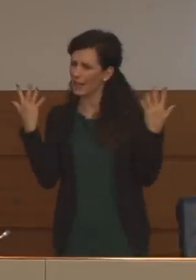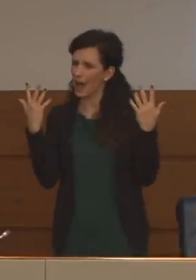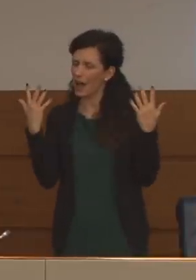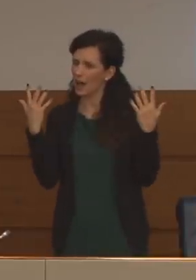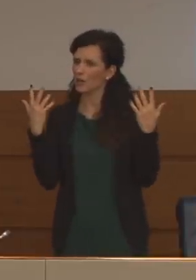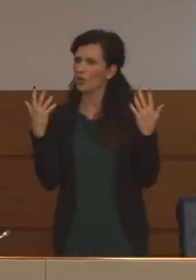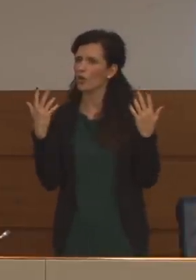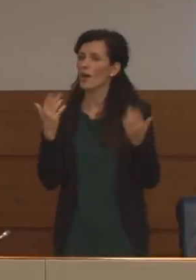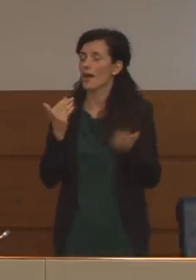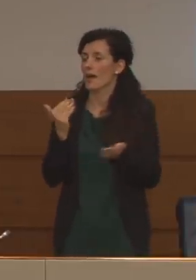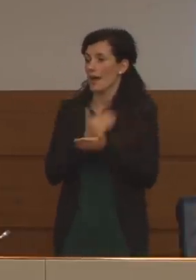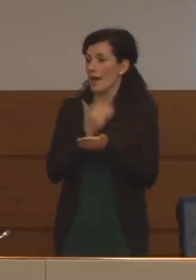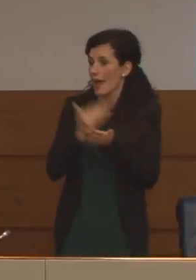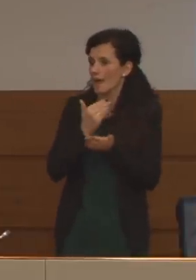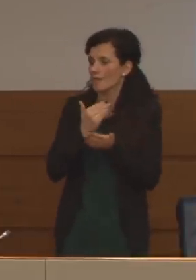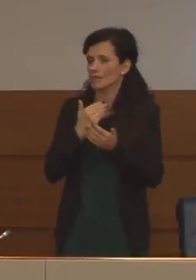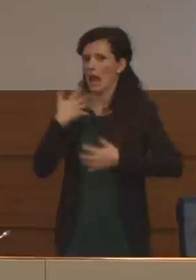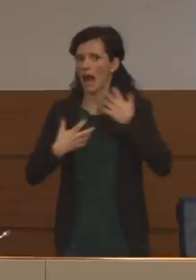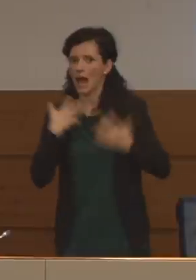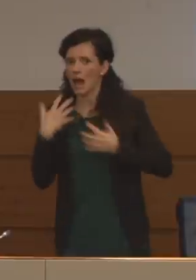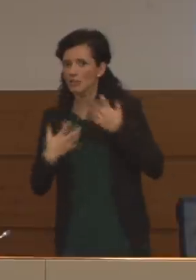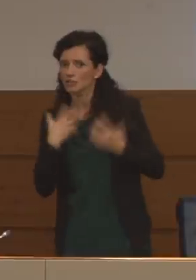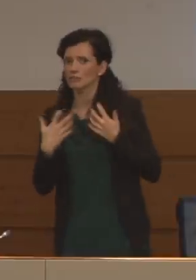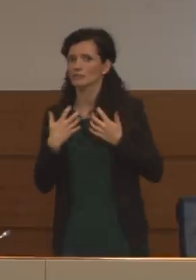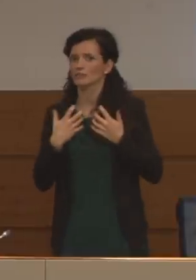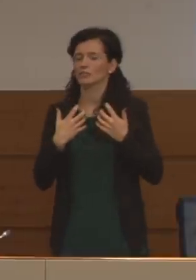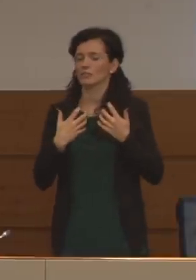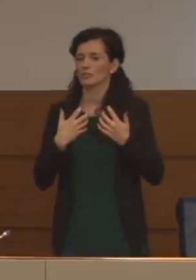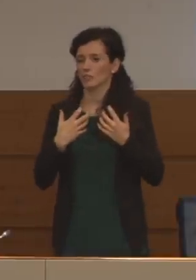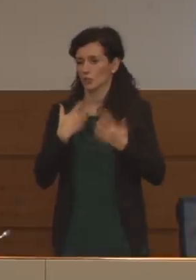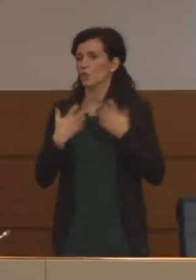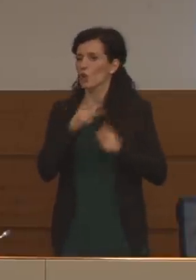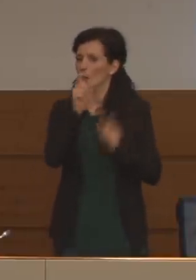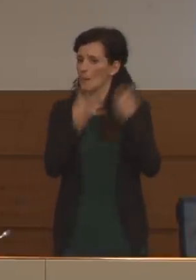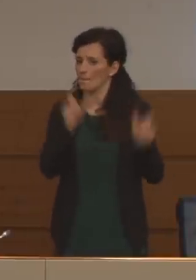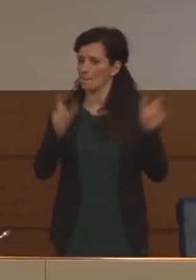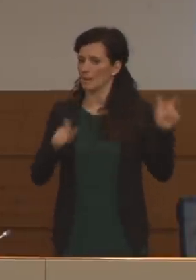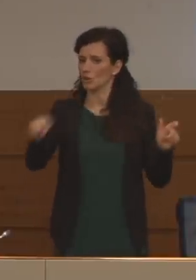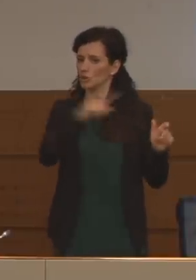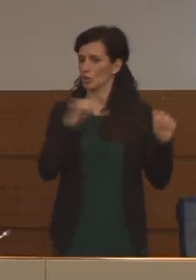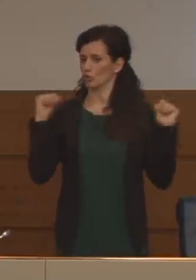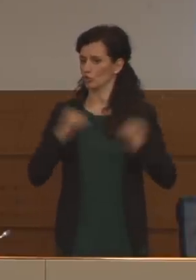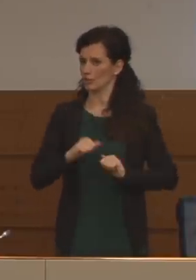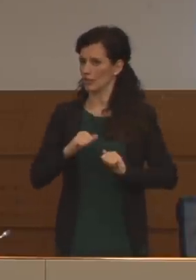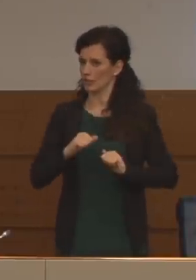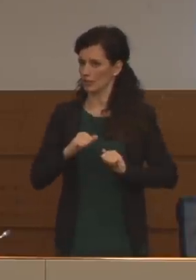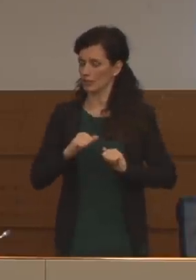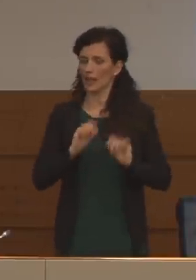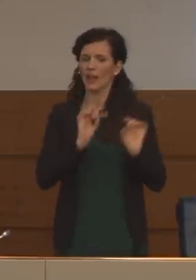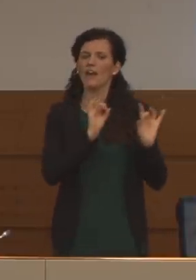psicosi nei cittadini sulla permanenza del virus sulle superfici che è un tema